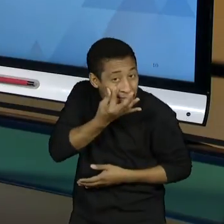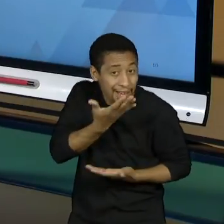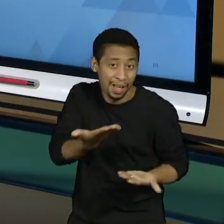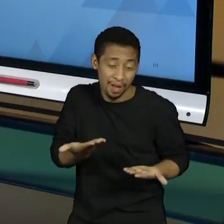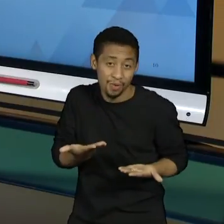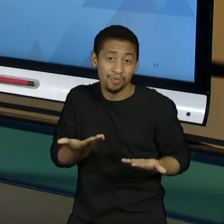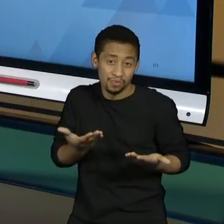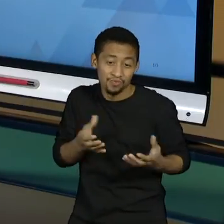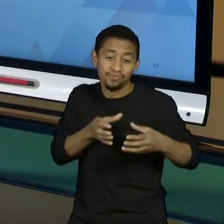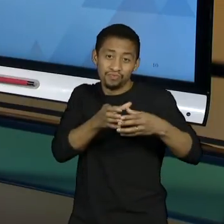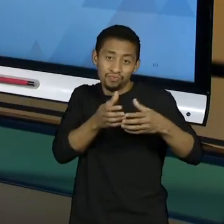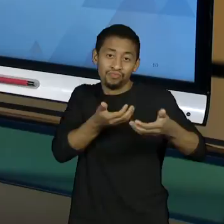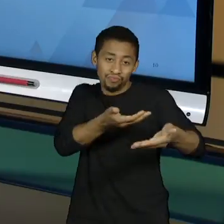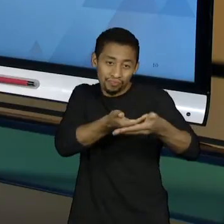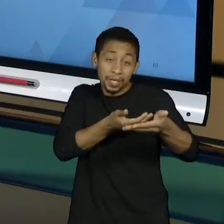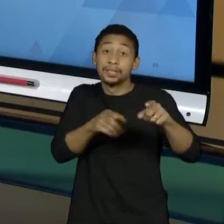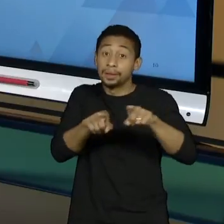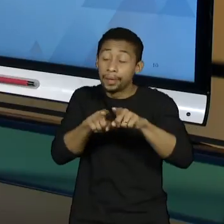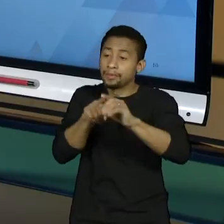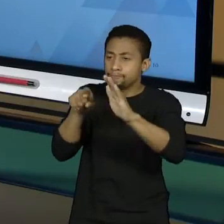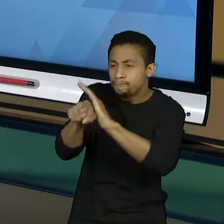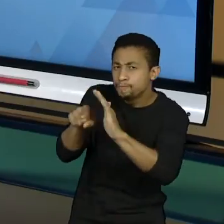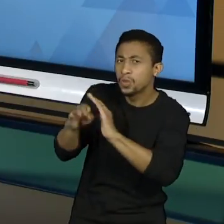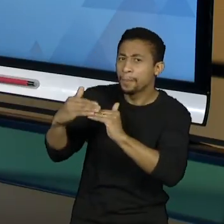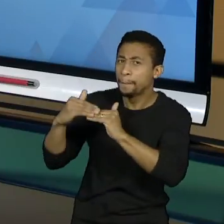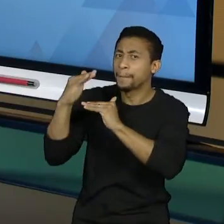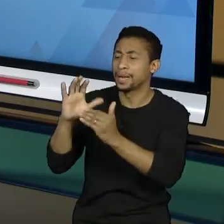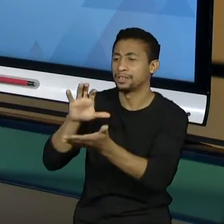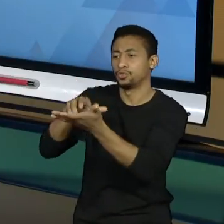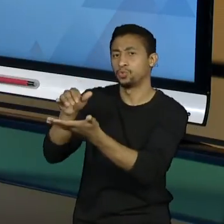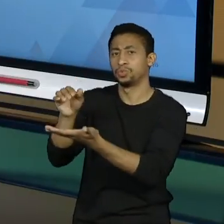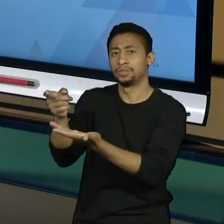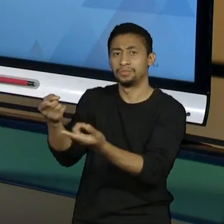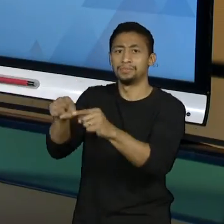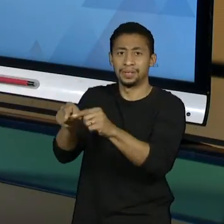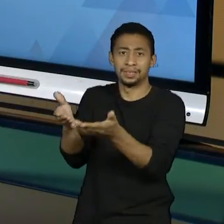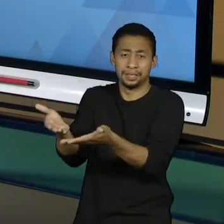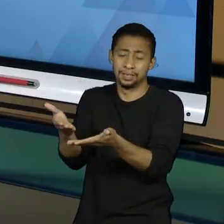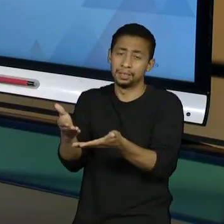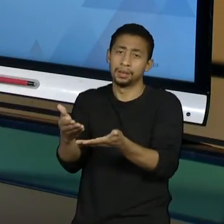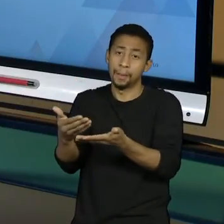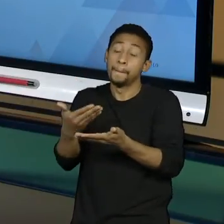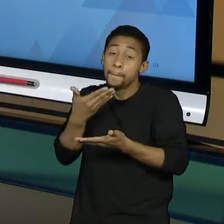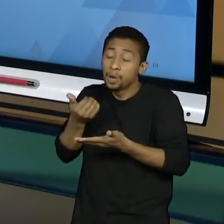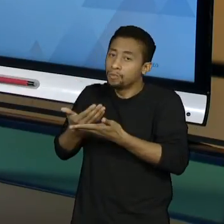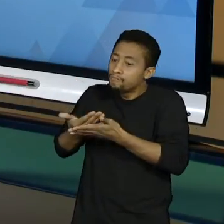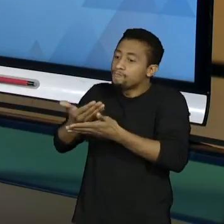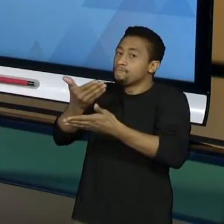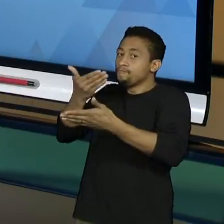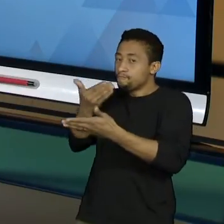INSTITUIÇÃO PARCEIRA". ENTÃO LEVANTA O QUE DEU ERRADO PARA VOCÊ NÃO ERRAR LÁ NA FRENTE. LEMBRA AQUELA COISA DE HISTÓRIA?